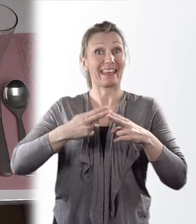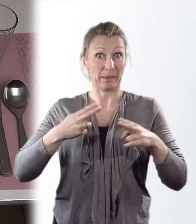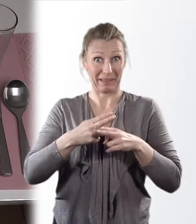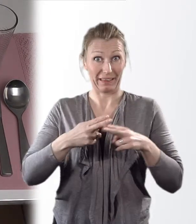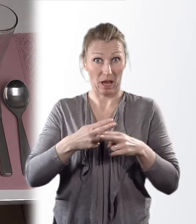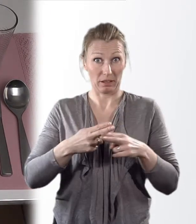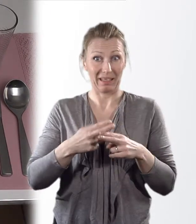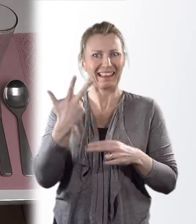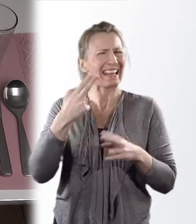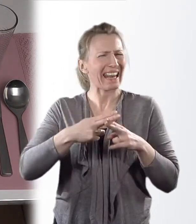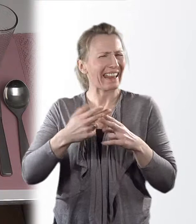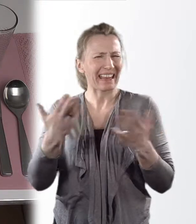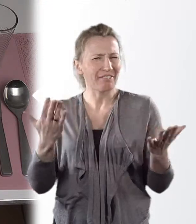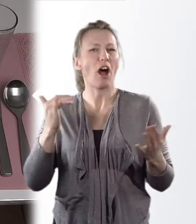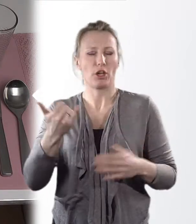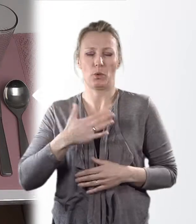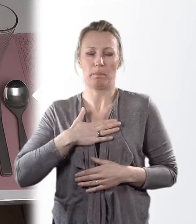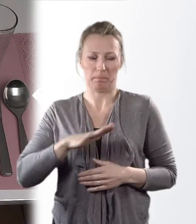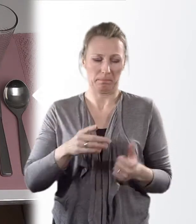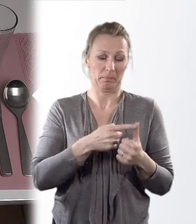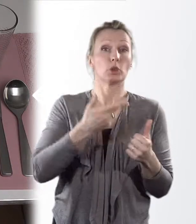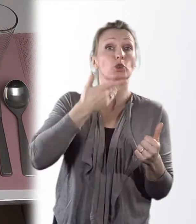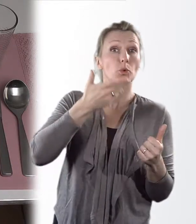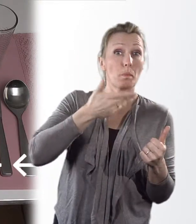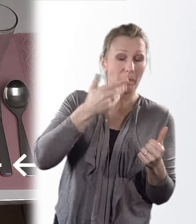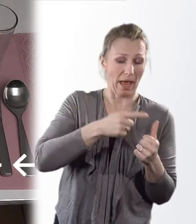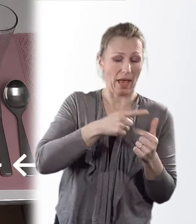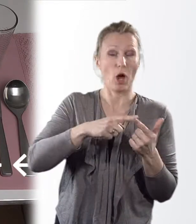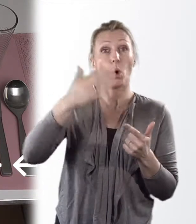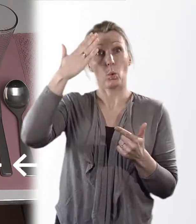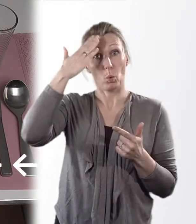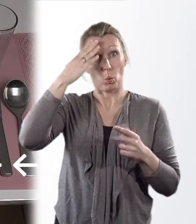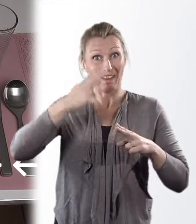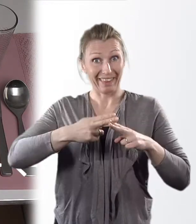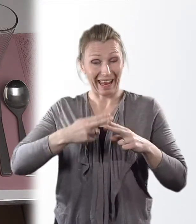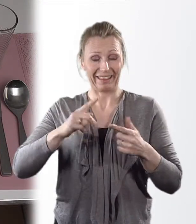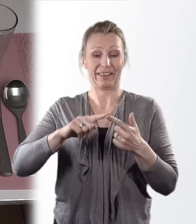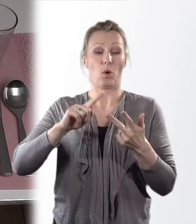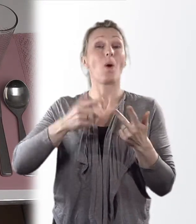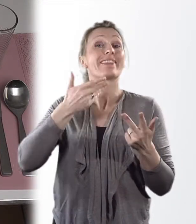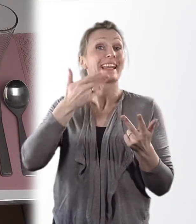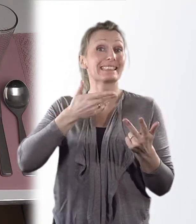De 3 rettene er suppe, hovedrett og dessert.